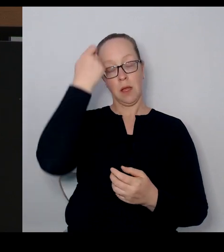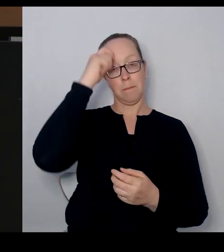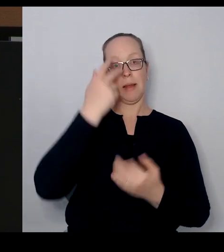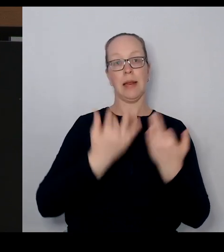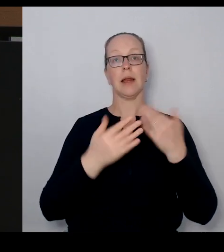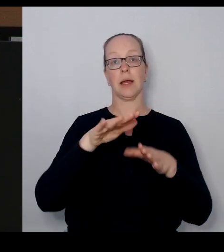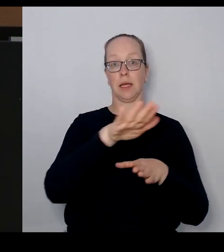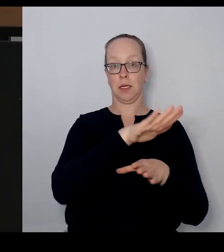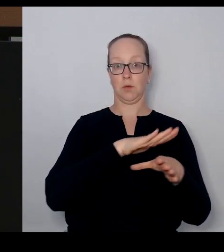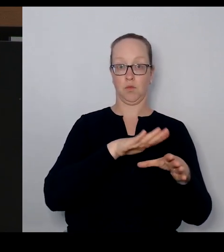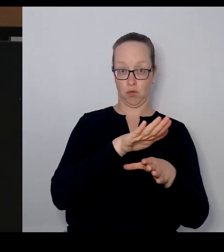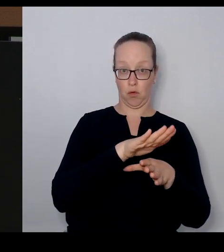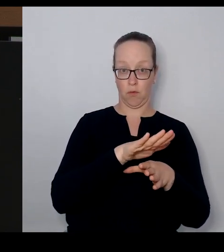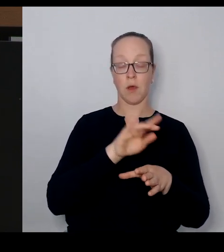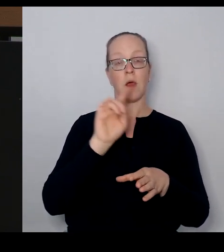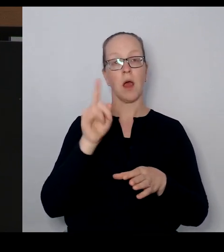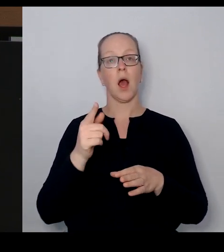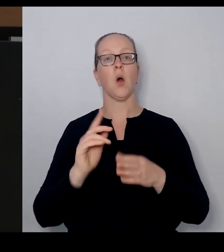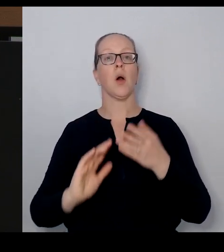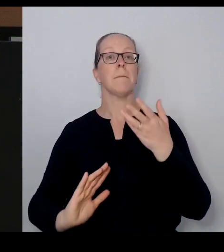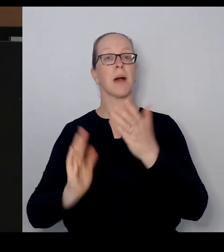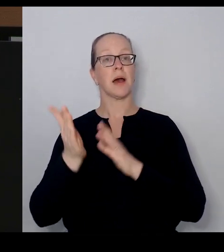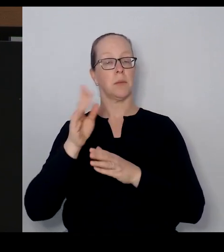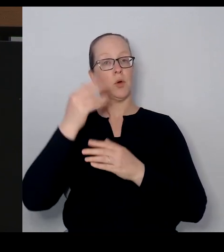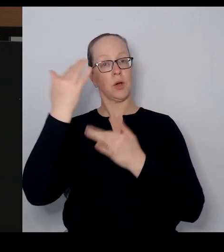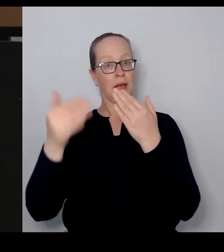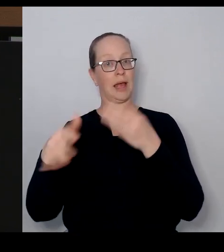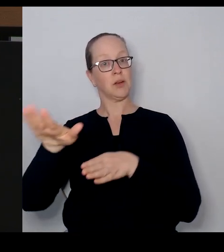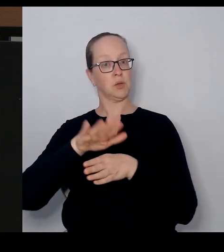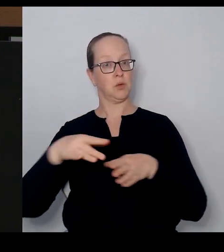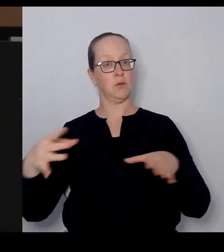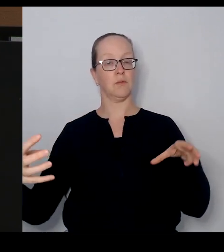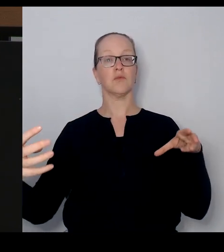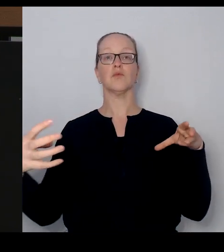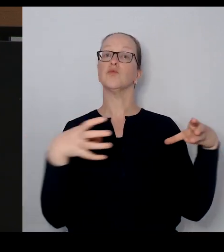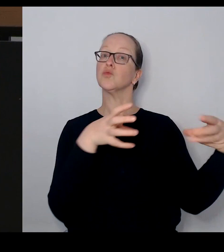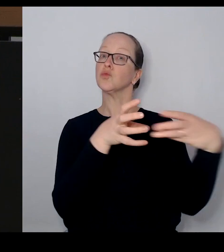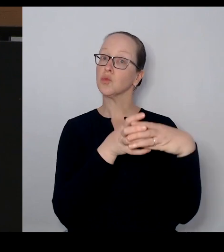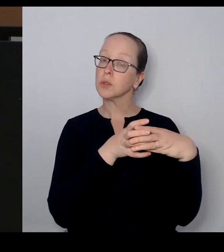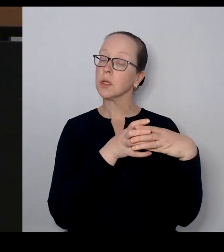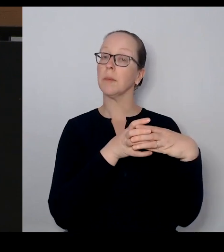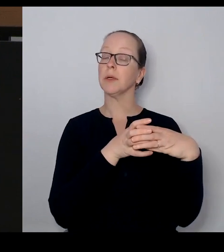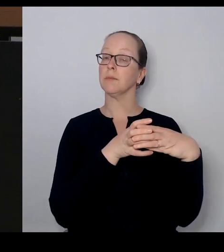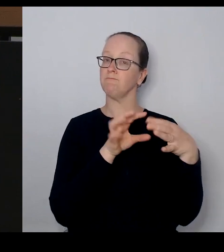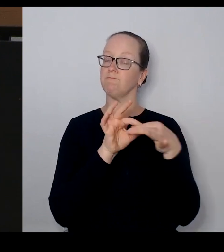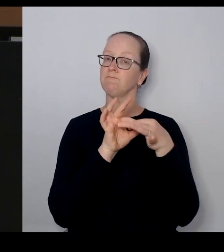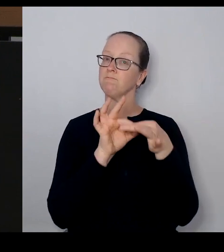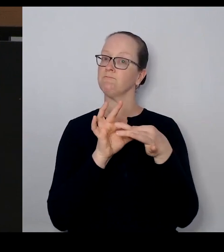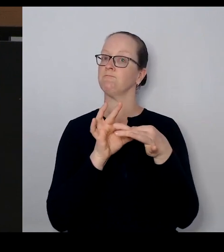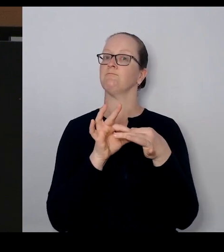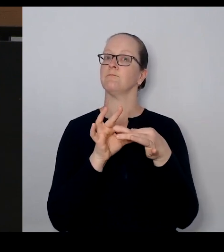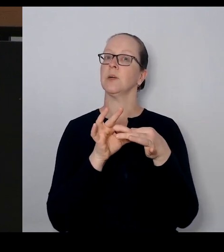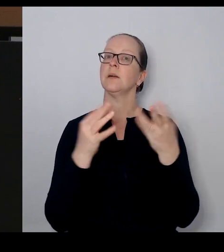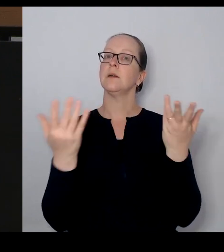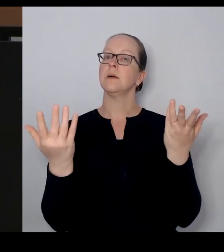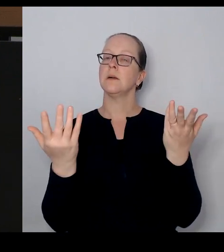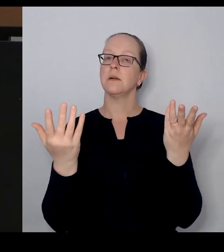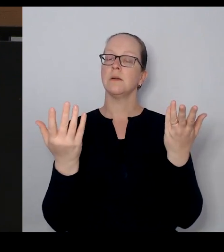unter anderem zur wirtschaftlichen Situation und zur Vergütungsstruktur der Führungsebene des RBB durchgeführt